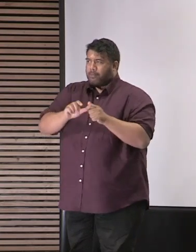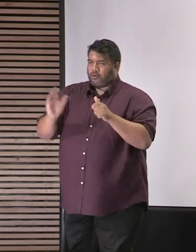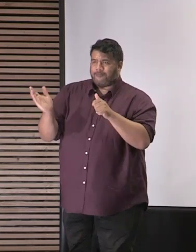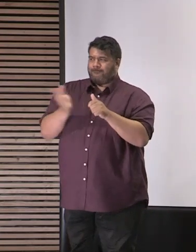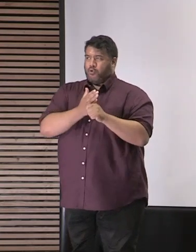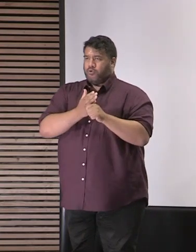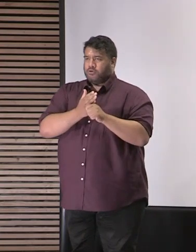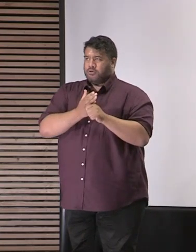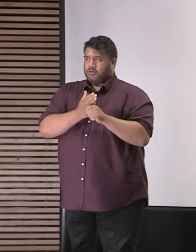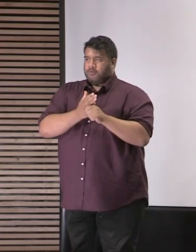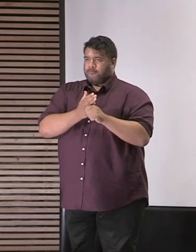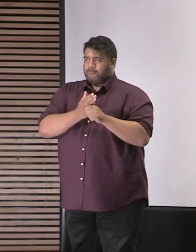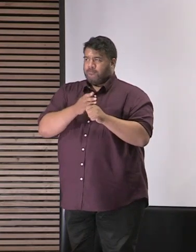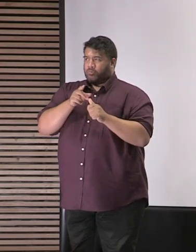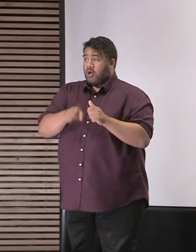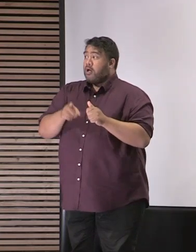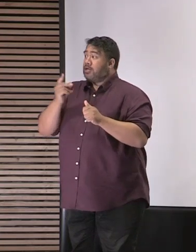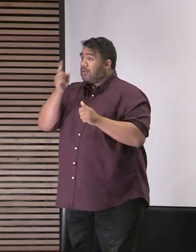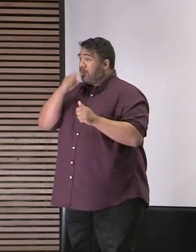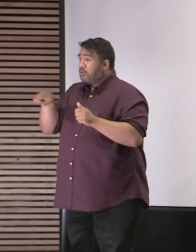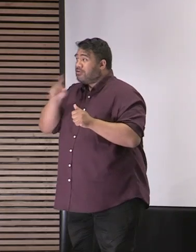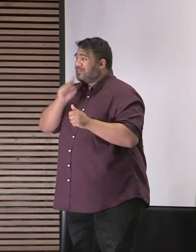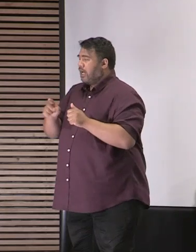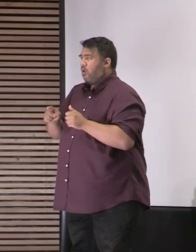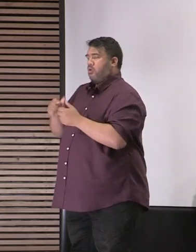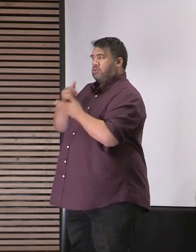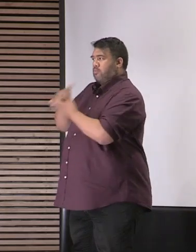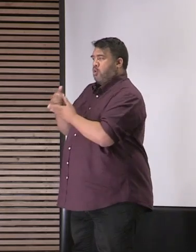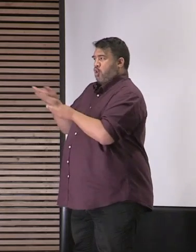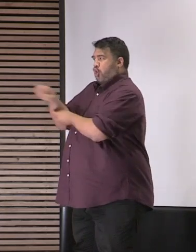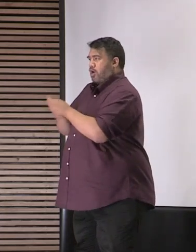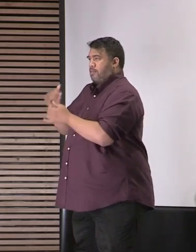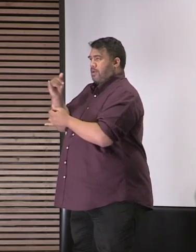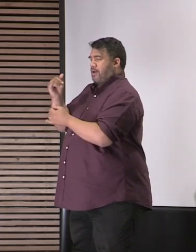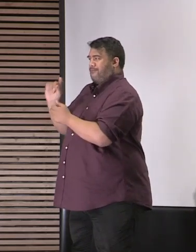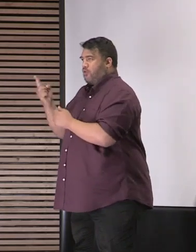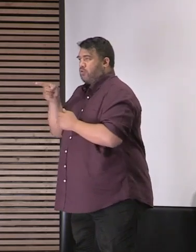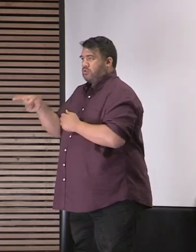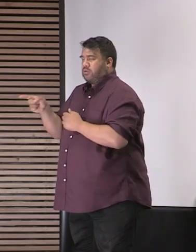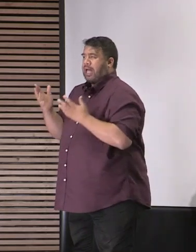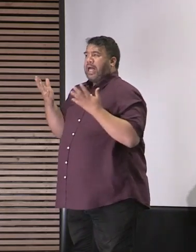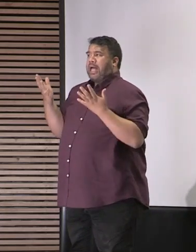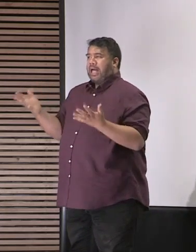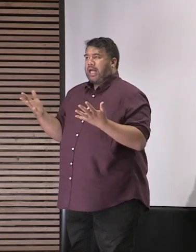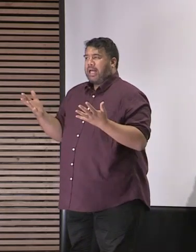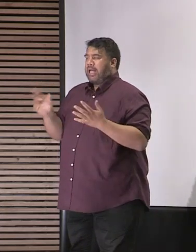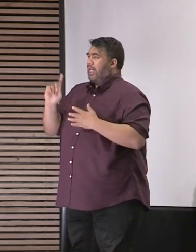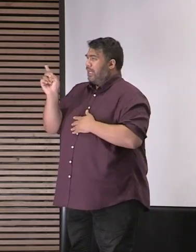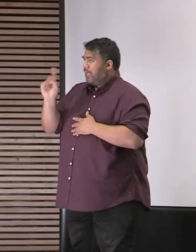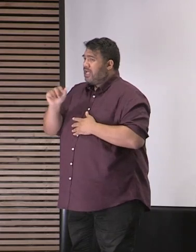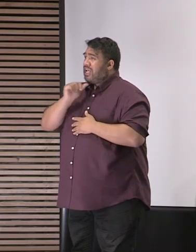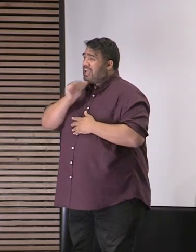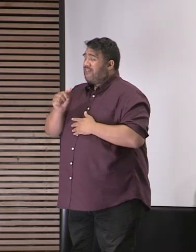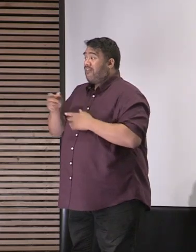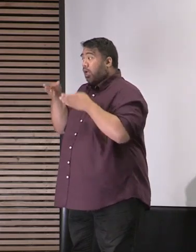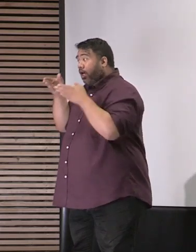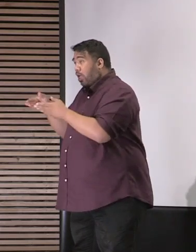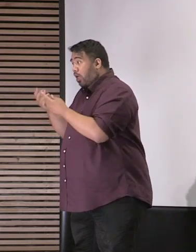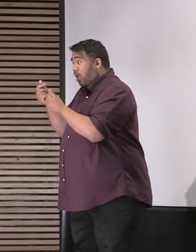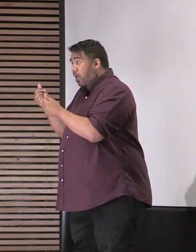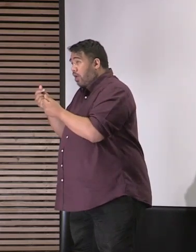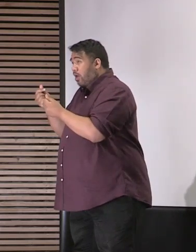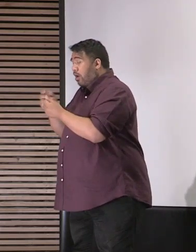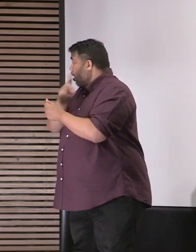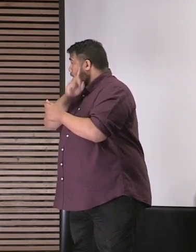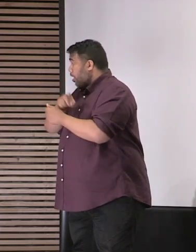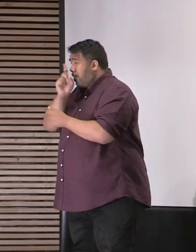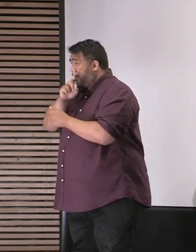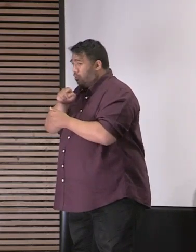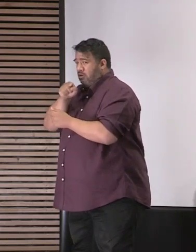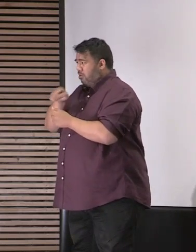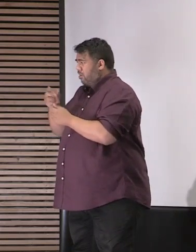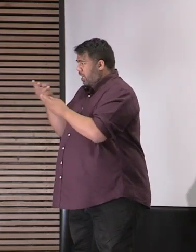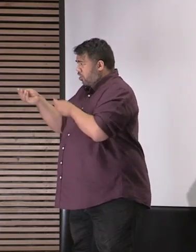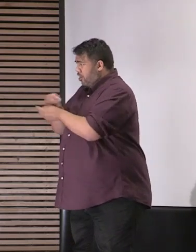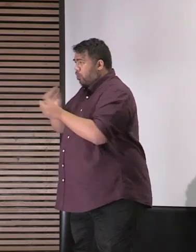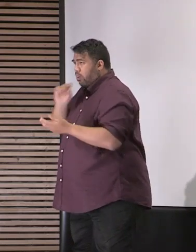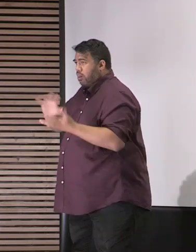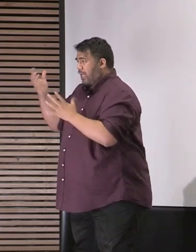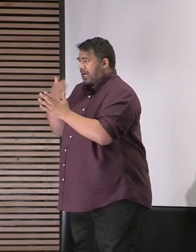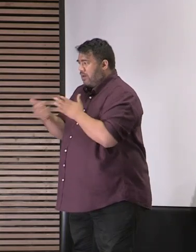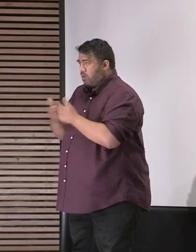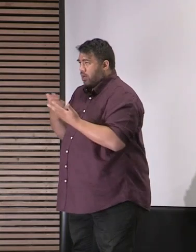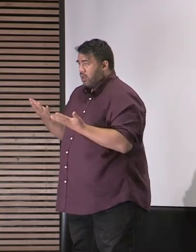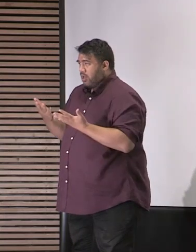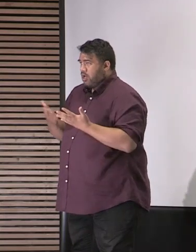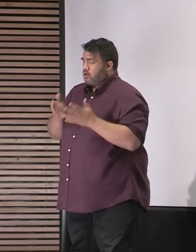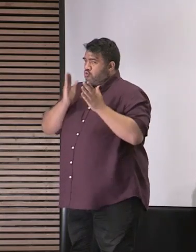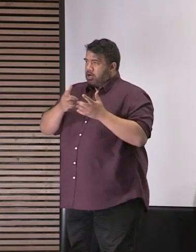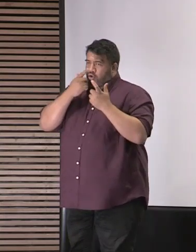misma. Luchar contra el virus.